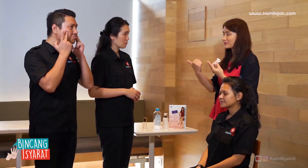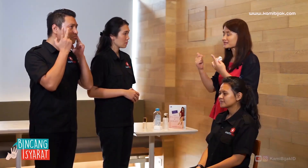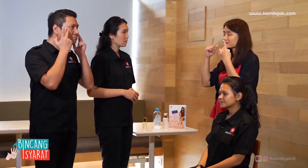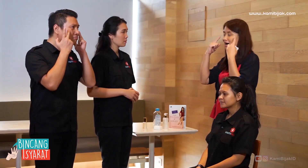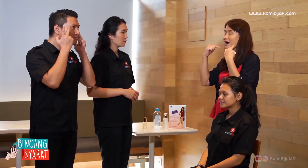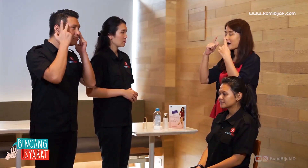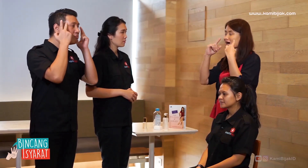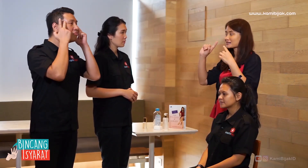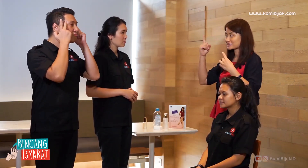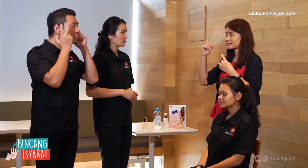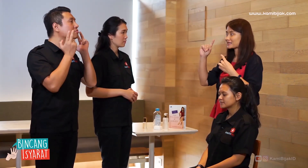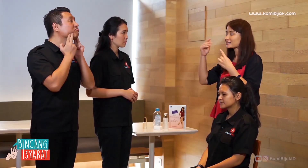Bisa dengan sendiri.